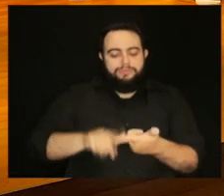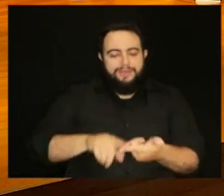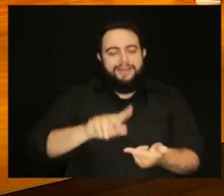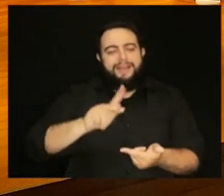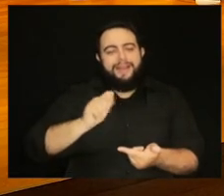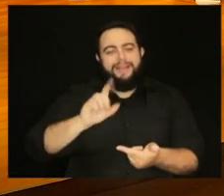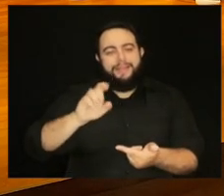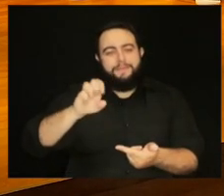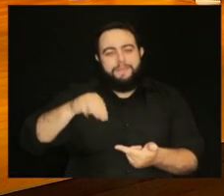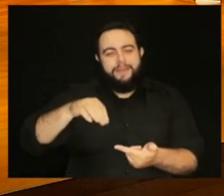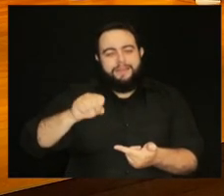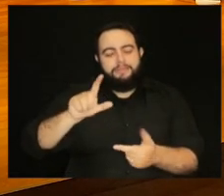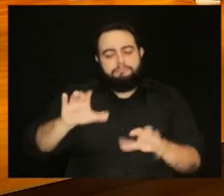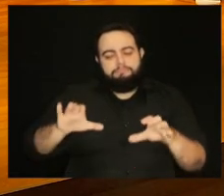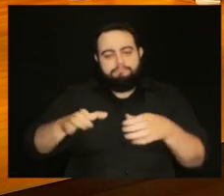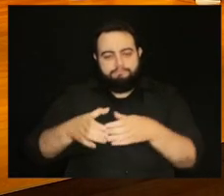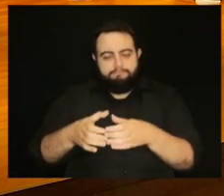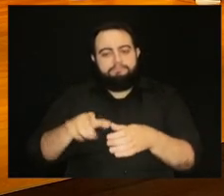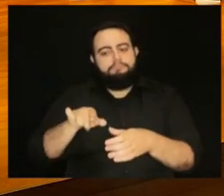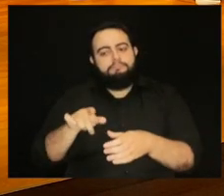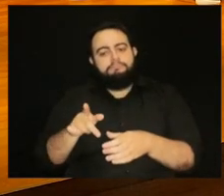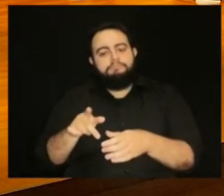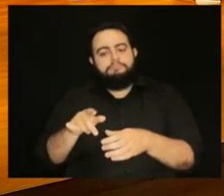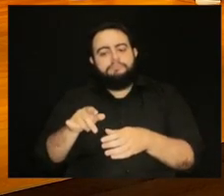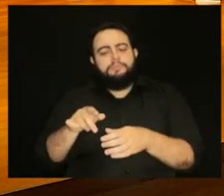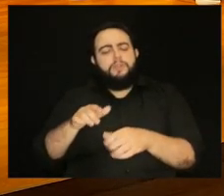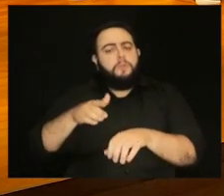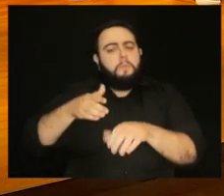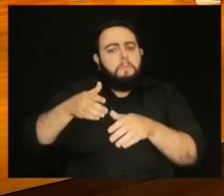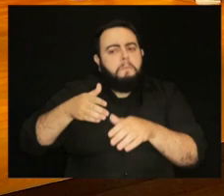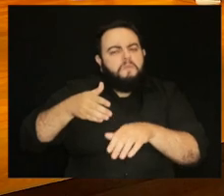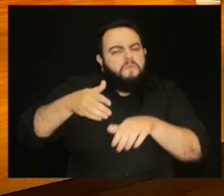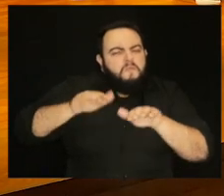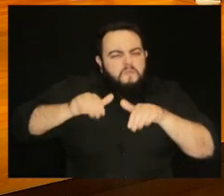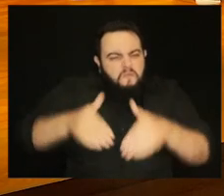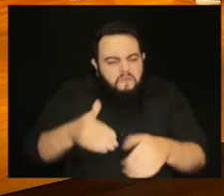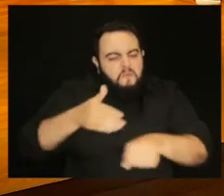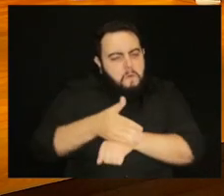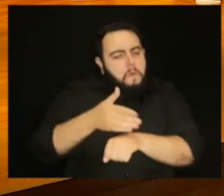envolvidos com carnaval, eles tinham um quarteto, o Radamés tocava viola de arco num quarteto de corda